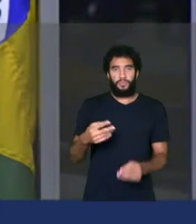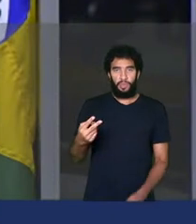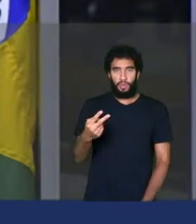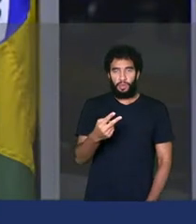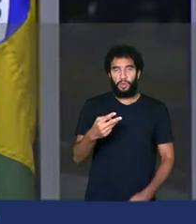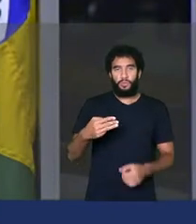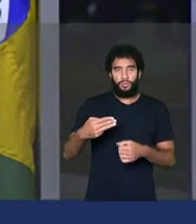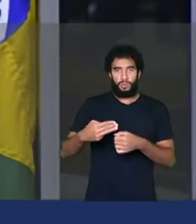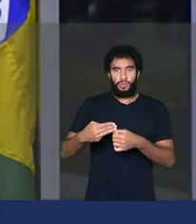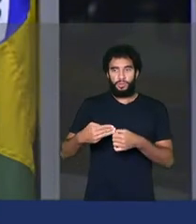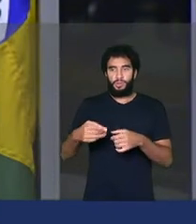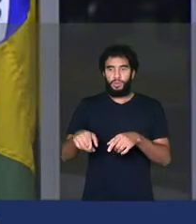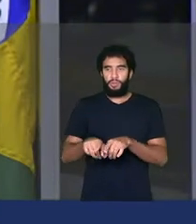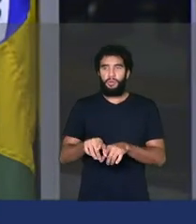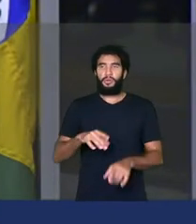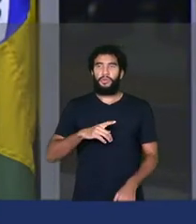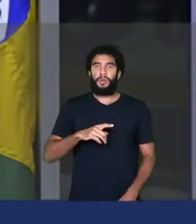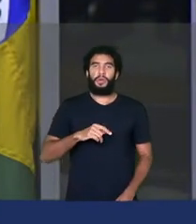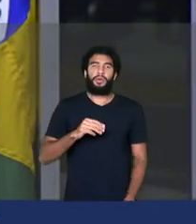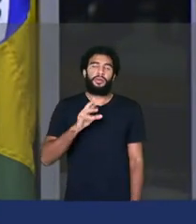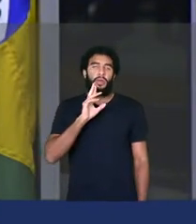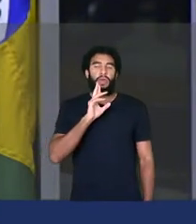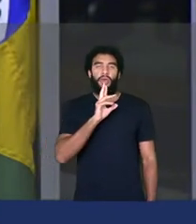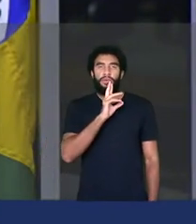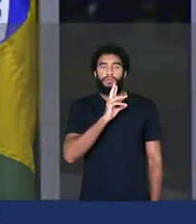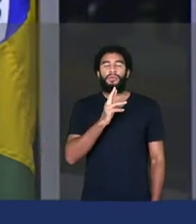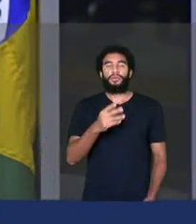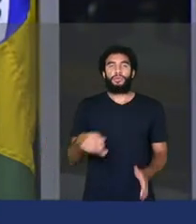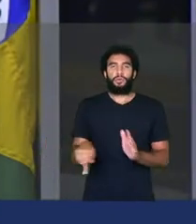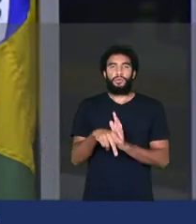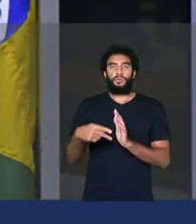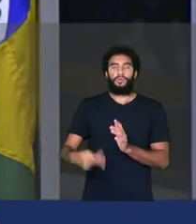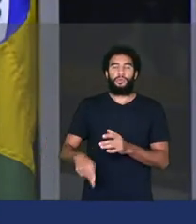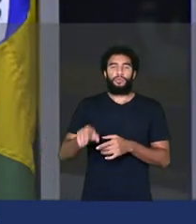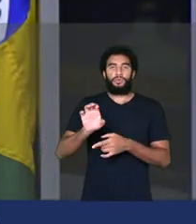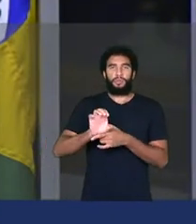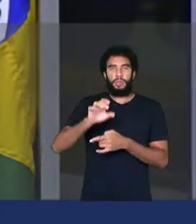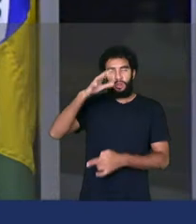RAMOS, AGREGANDO A ISSO OUTROS 22 MUNICÍPIOS QUE RECEBERÃO RESTAURANTES POPULARES